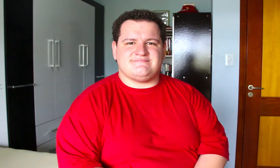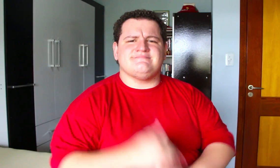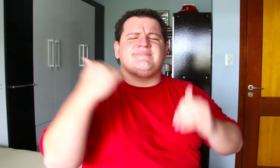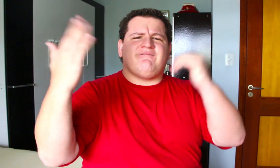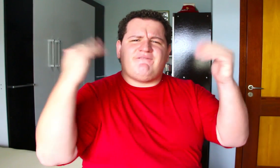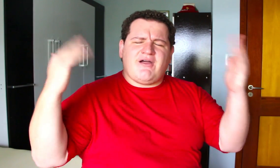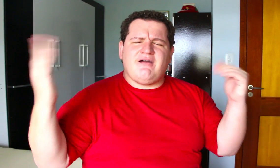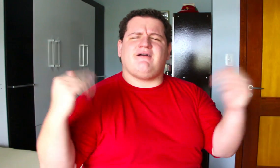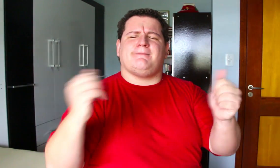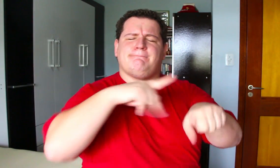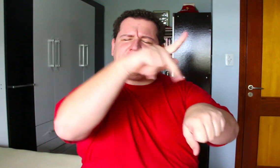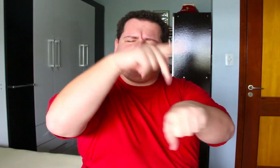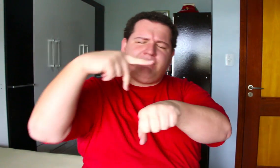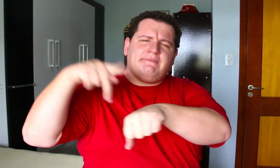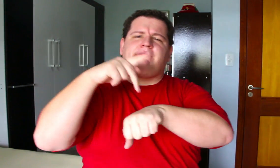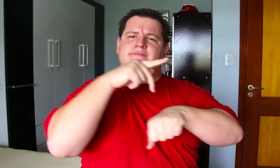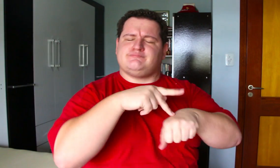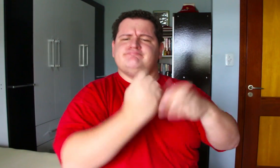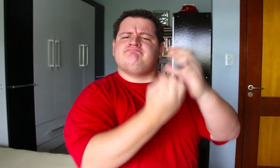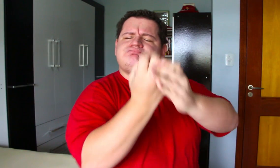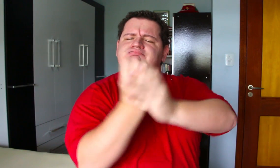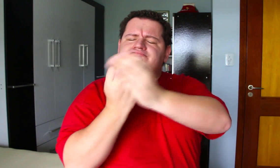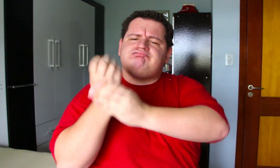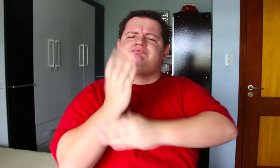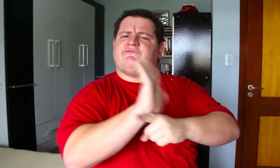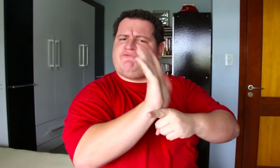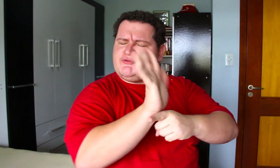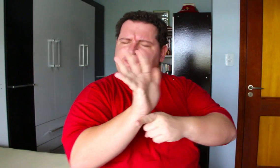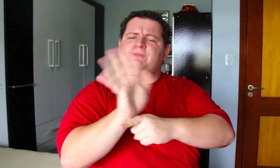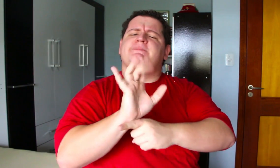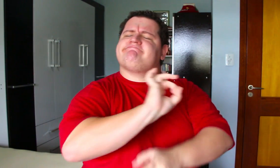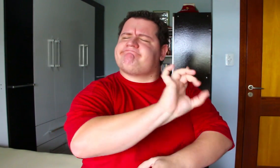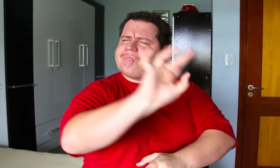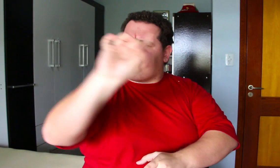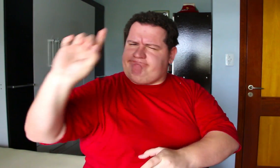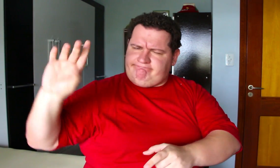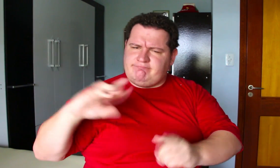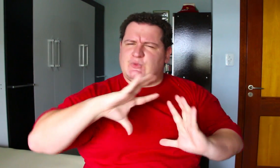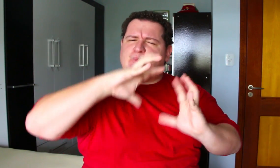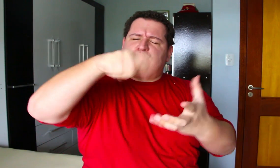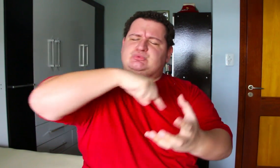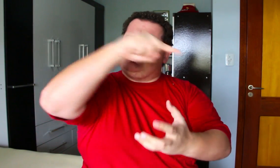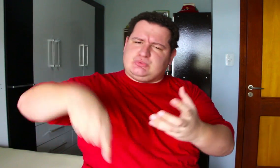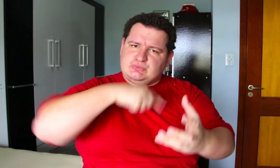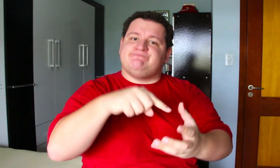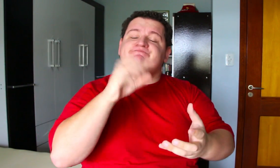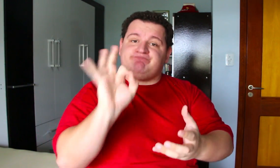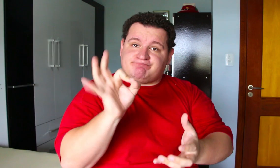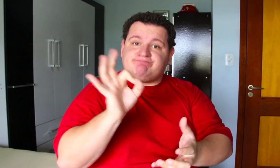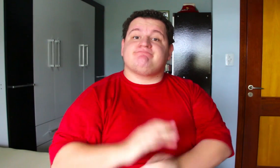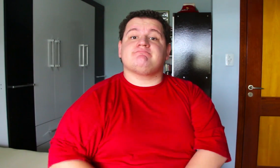Os países produzem seus próprios filmes em todo o mundo, certo?